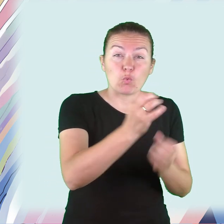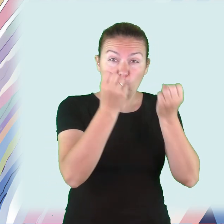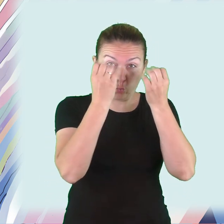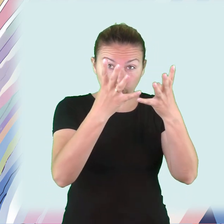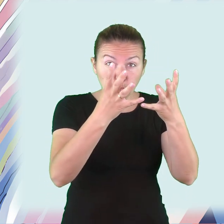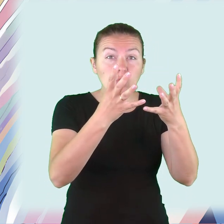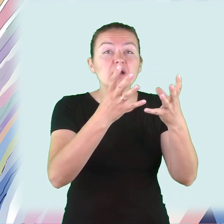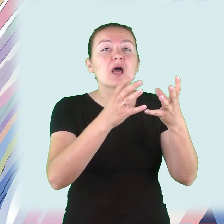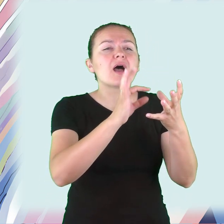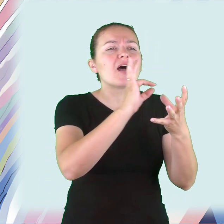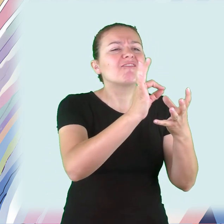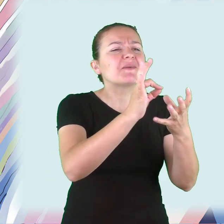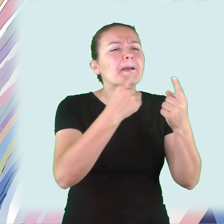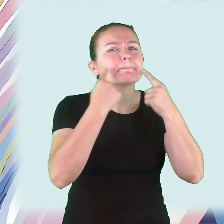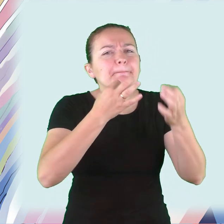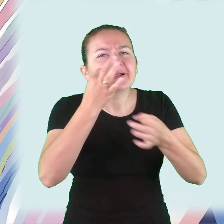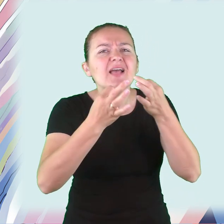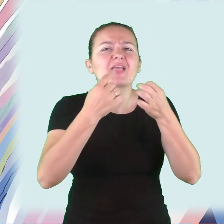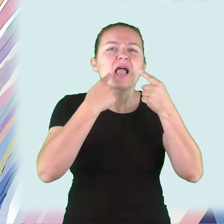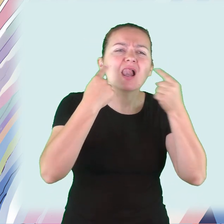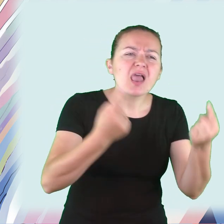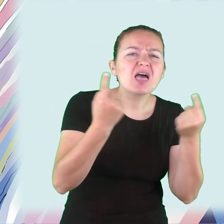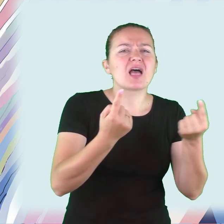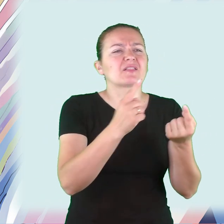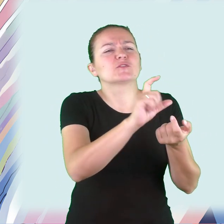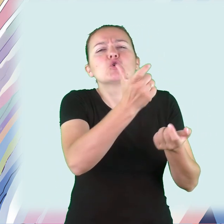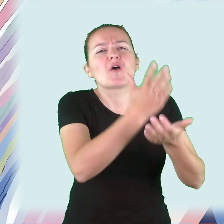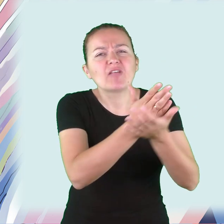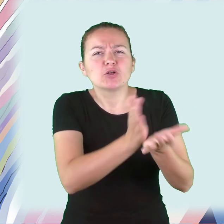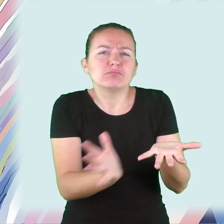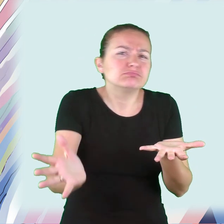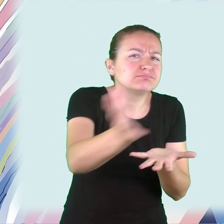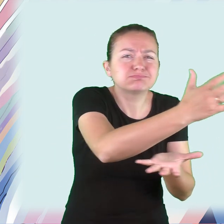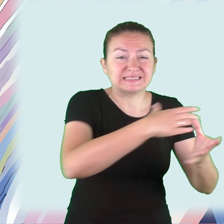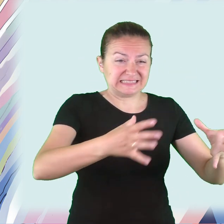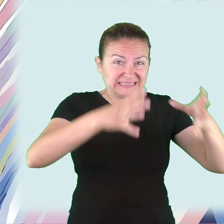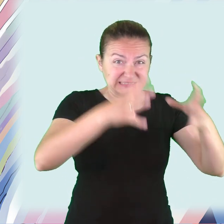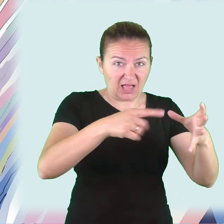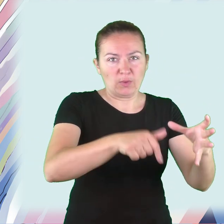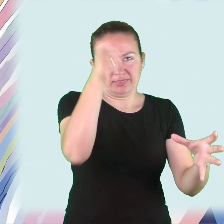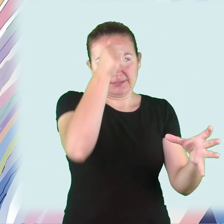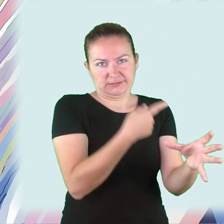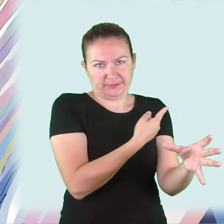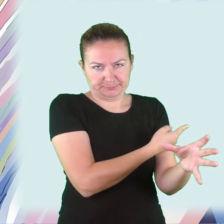Zbiór mitów, legend i wierzeń, które należą do danej kultury, nazywamy mitologią.